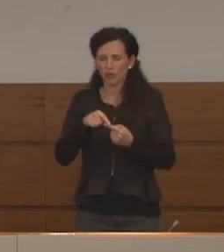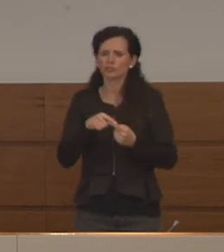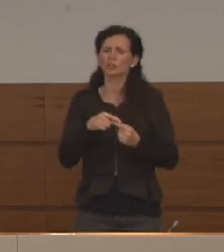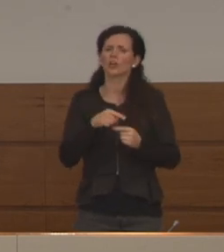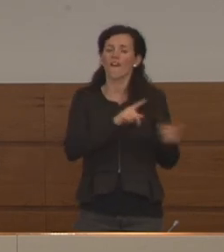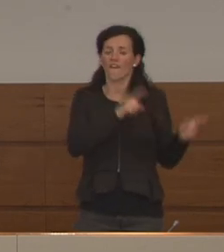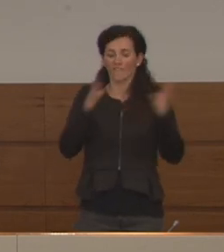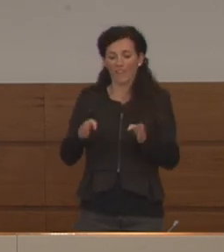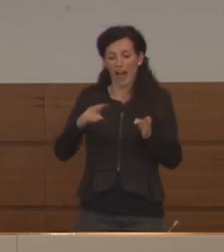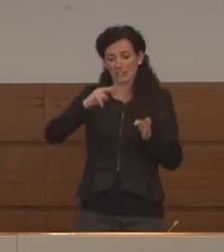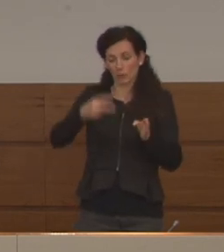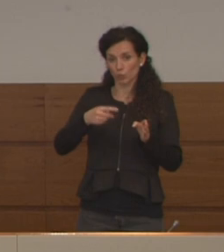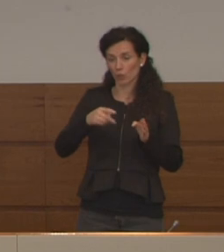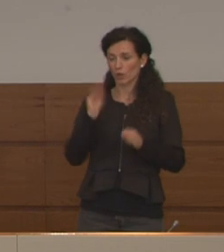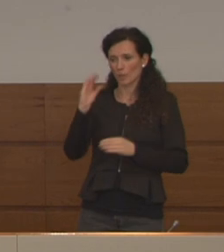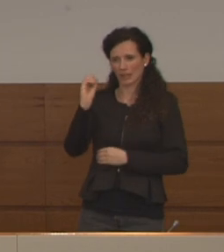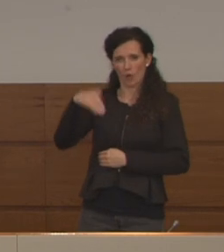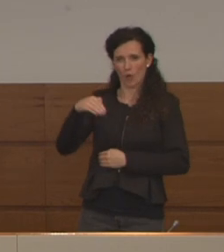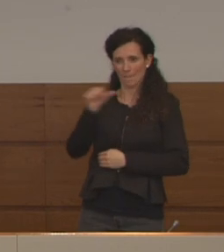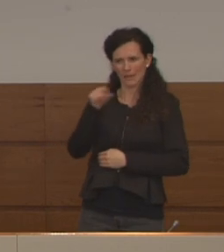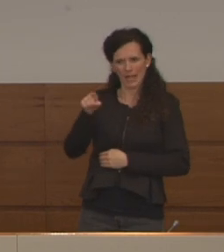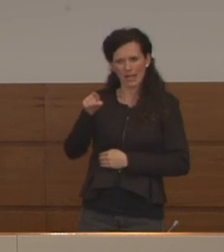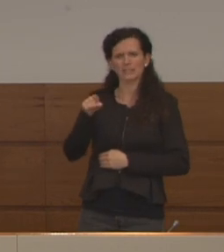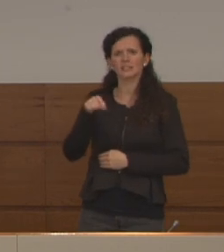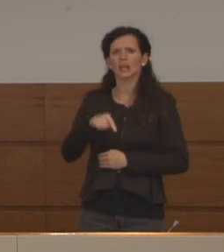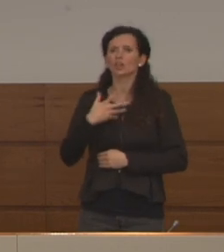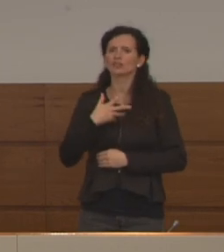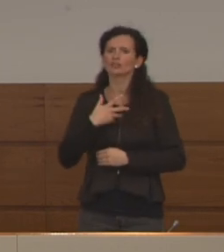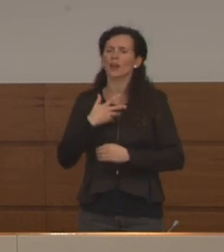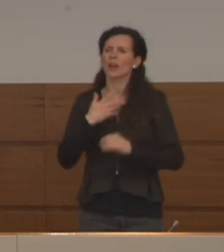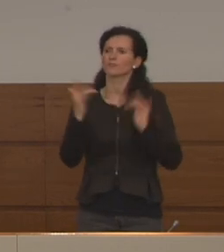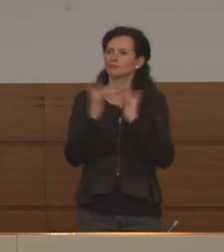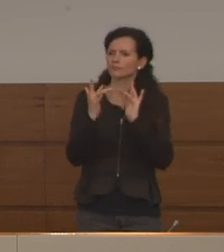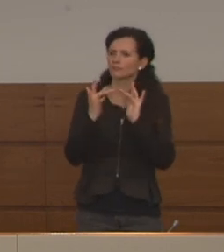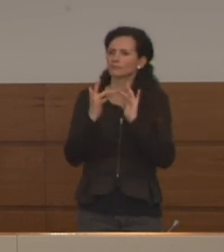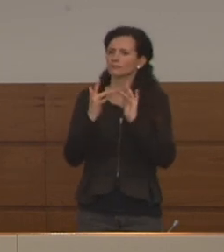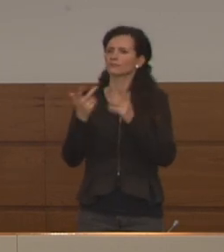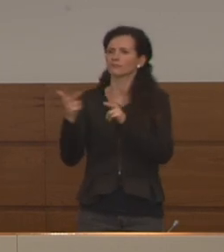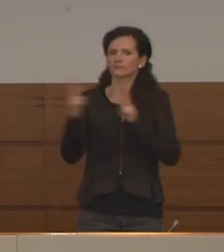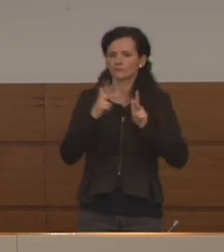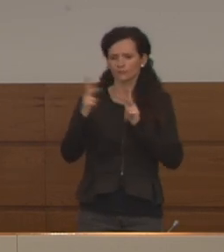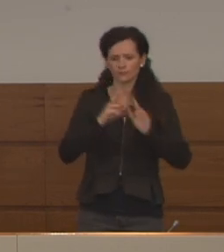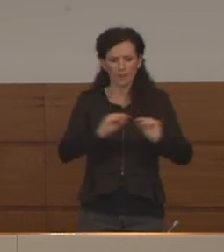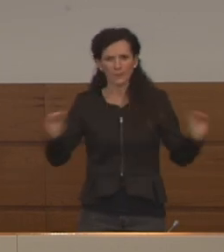c'è una relazione con le forniture che ci dovranno essere? Perché vedo oggi